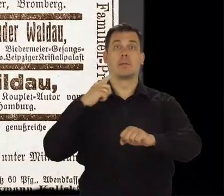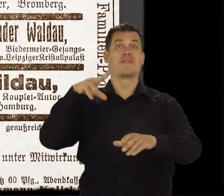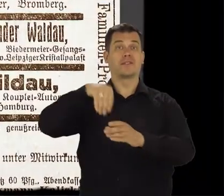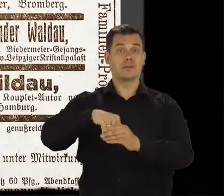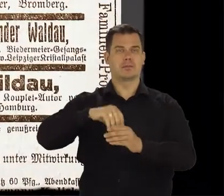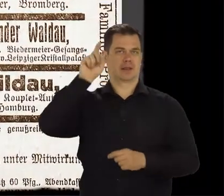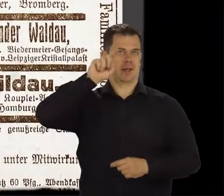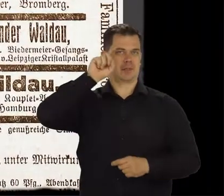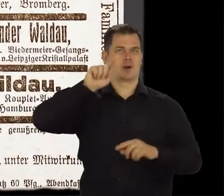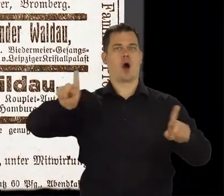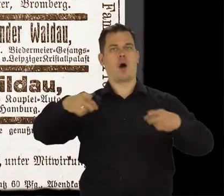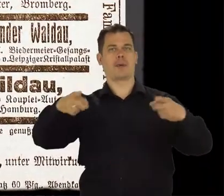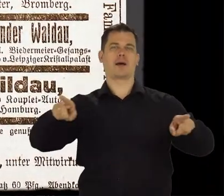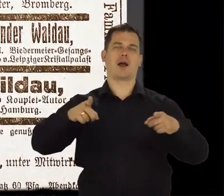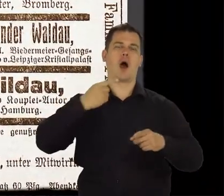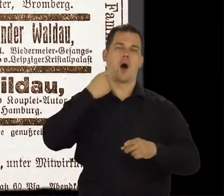działała niemiecka opera i operetka.